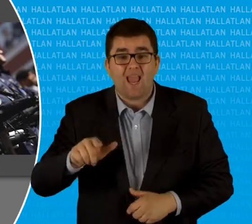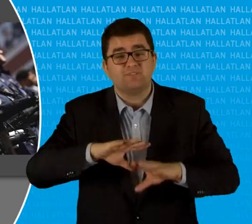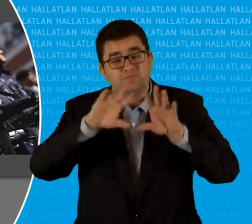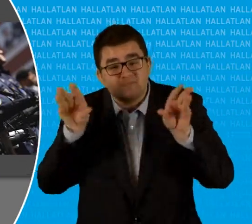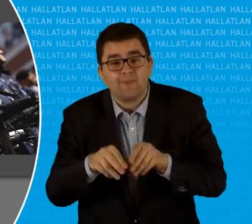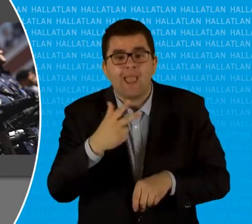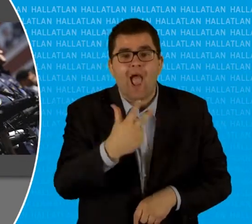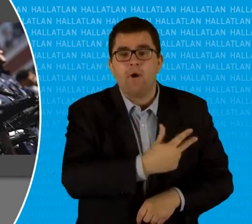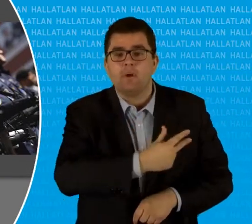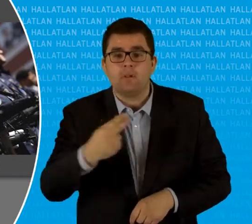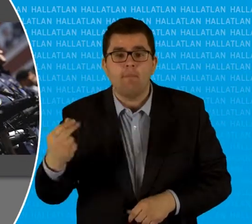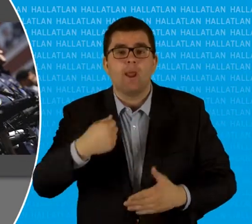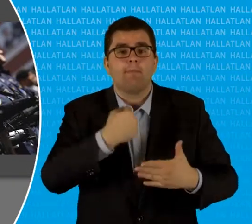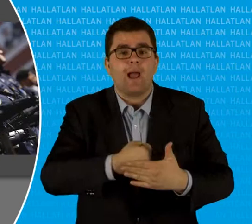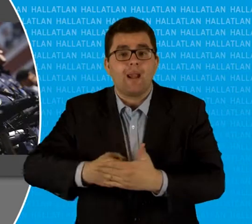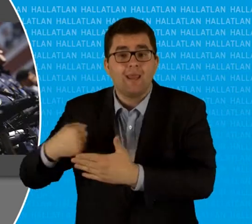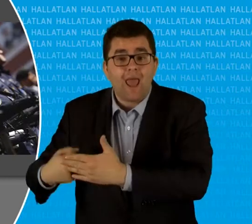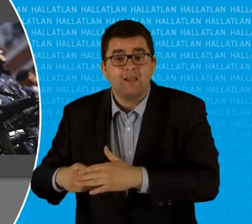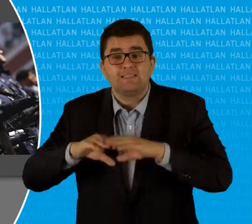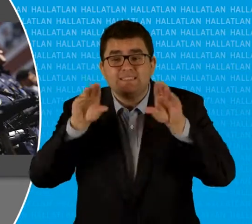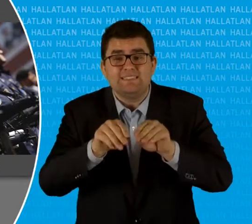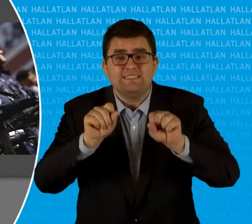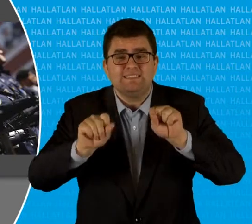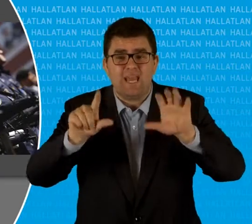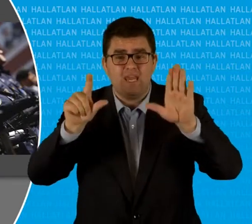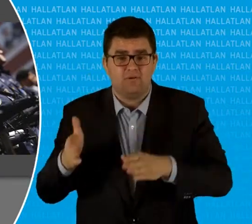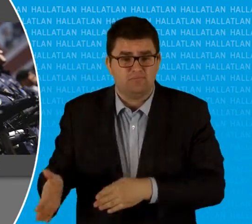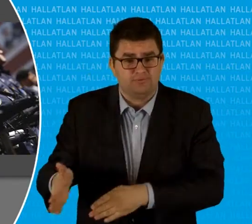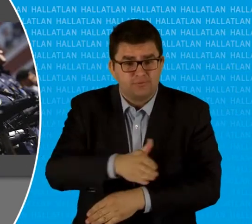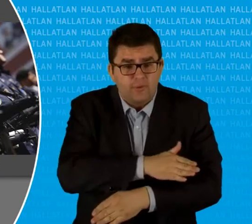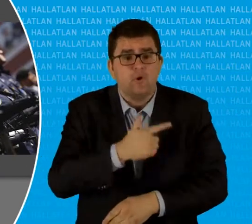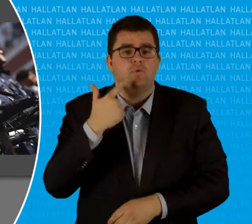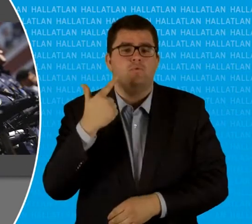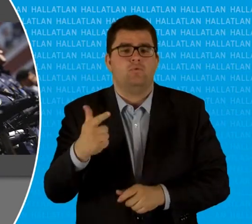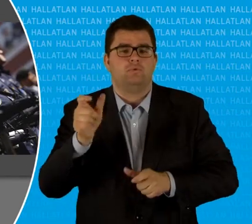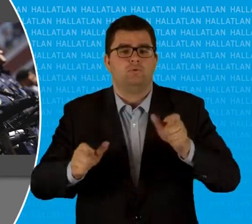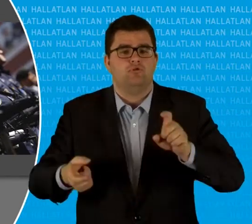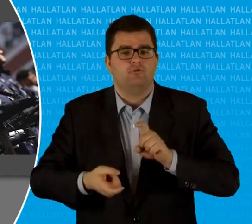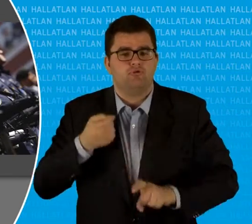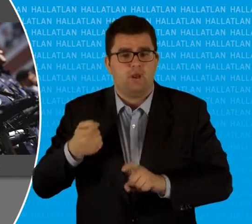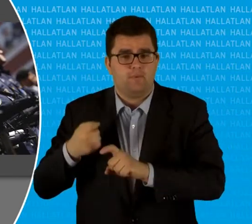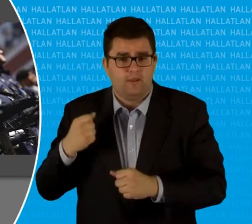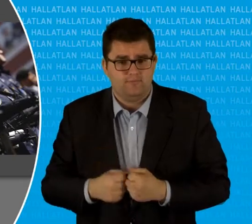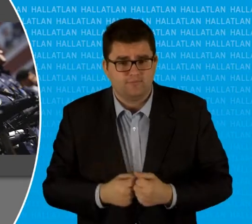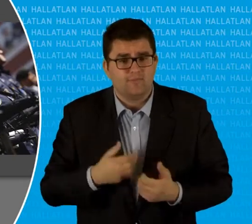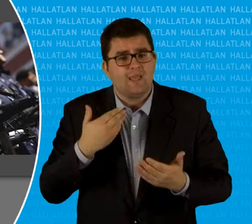A három napig tartó merényletekben 17-en haltak meg és húszan sebesültek meg.